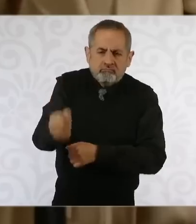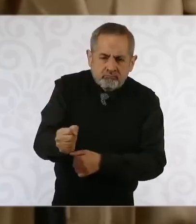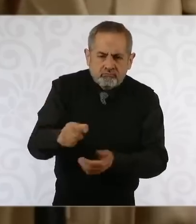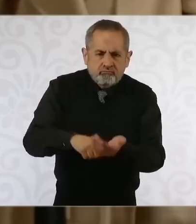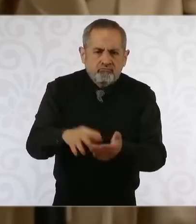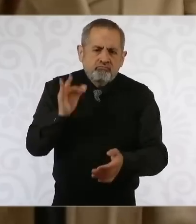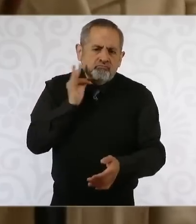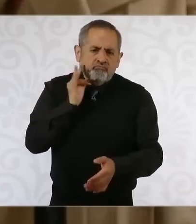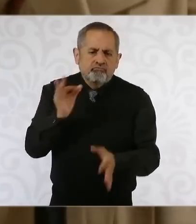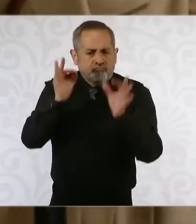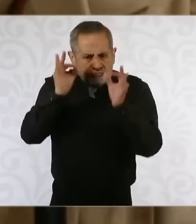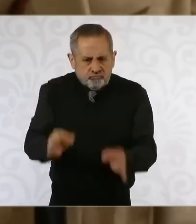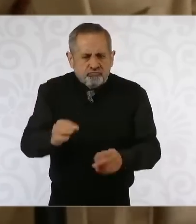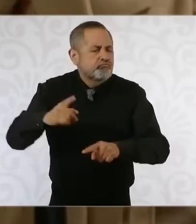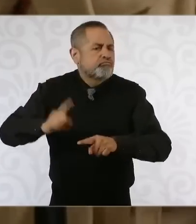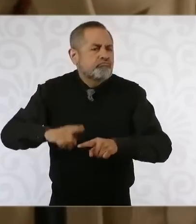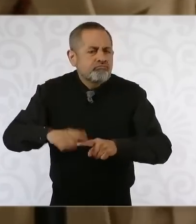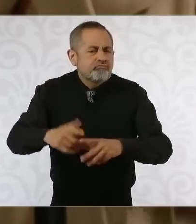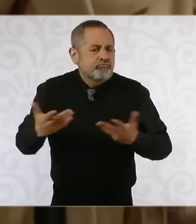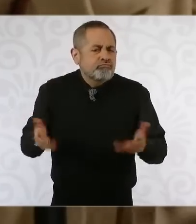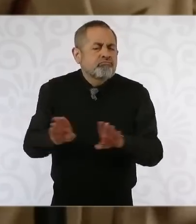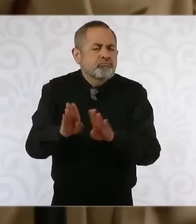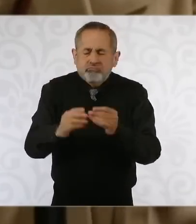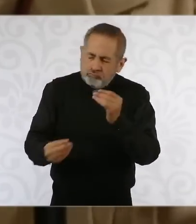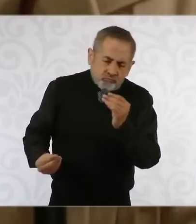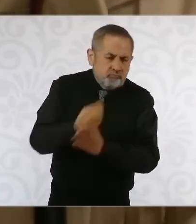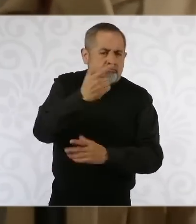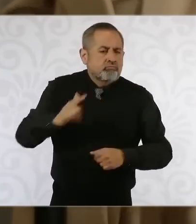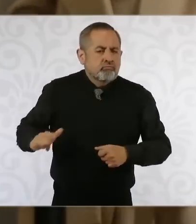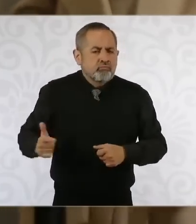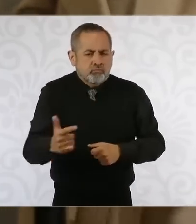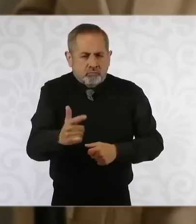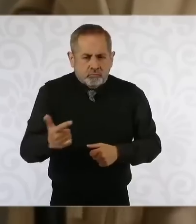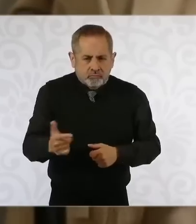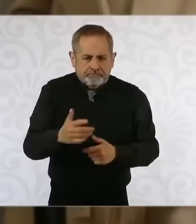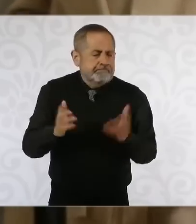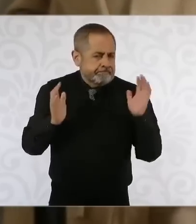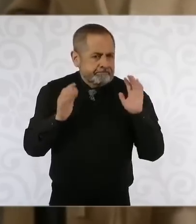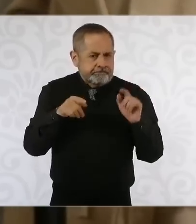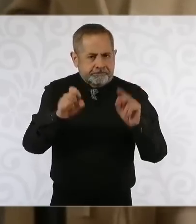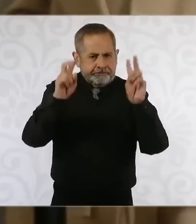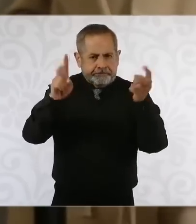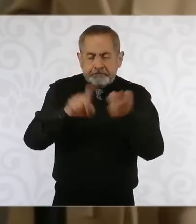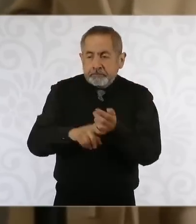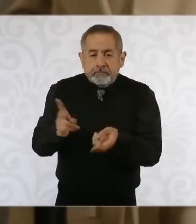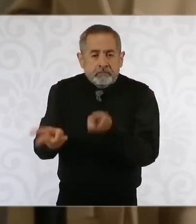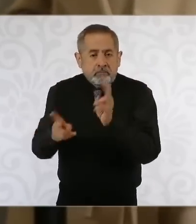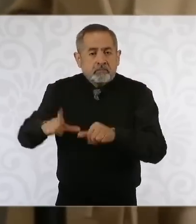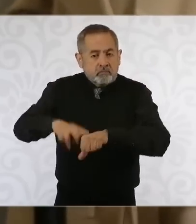un fiscal nuevo a Guanajuato aquí por el propio tema con la gobernadora ha platicado al respecto